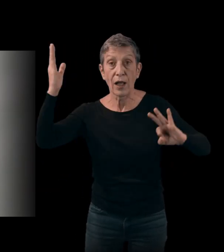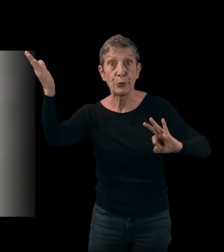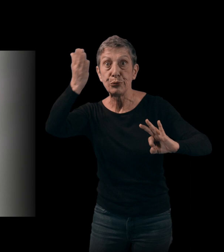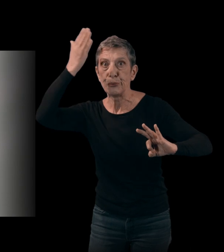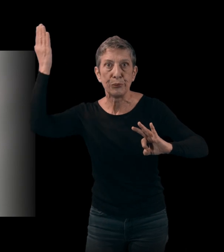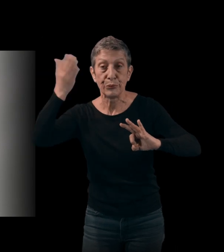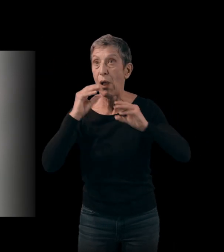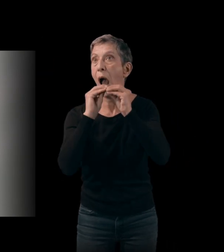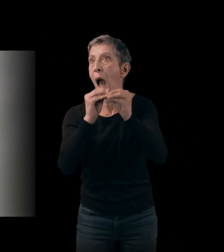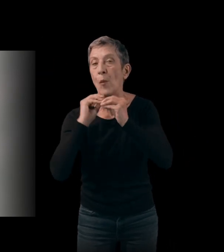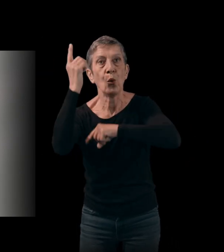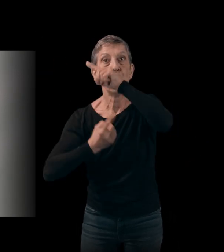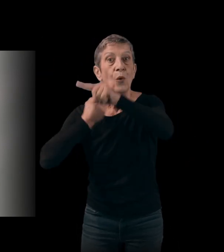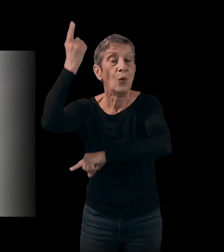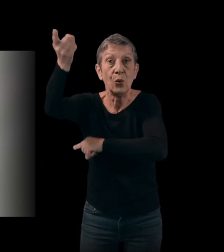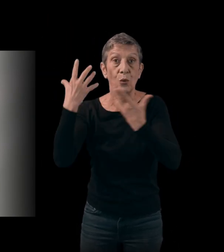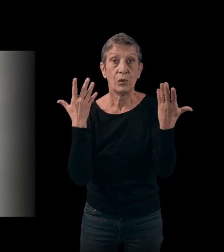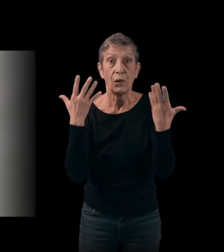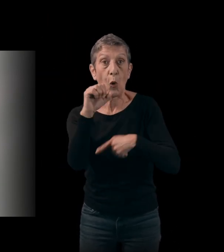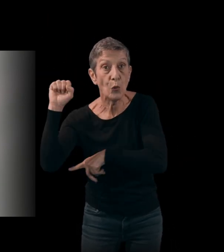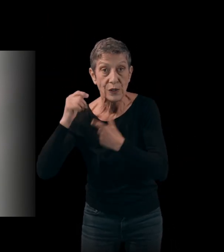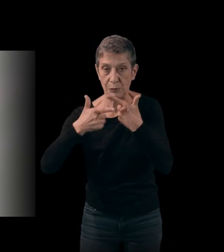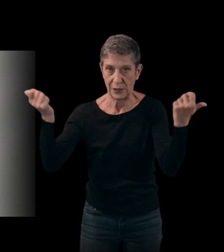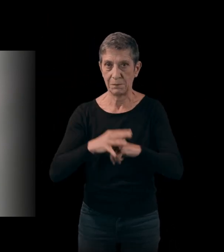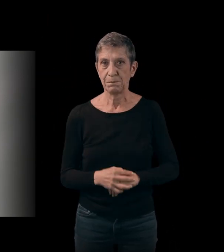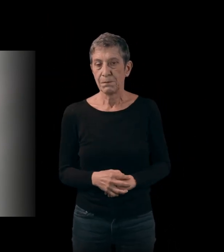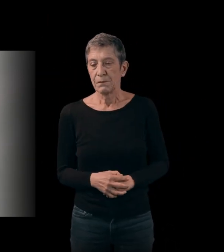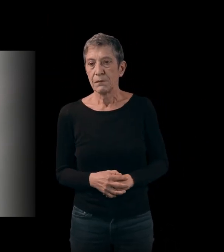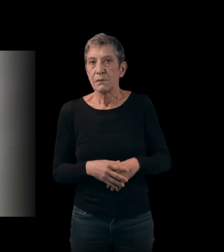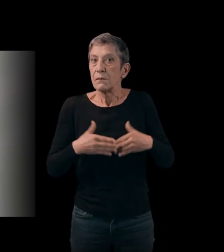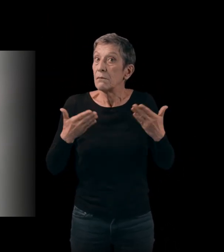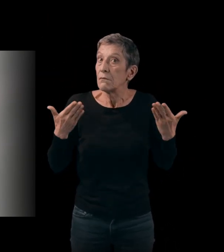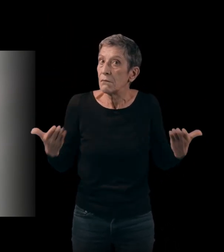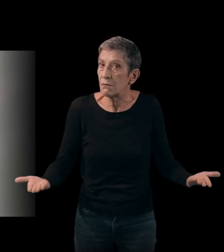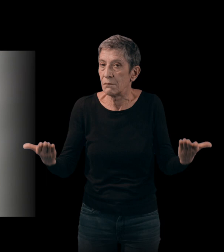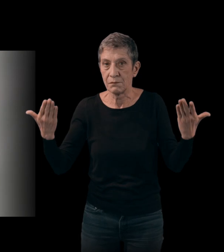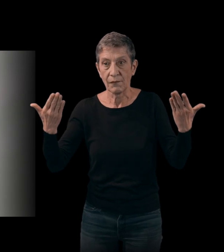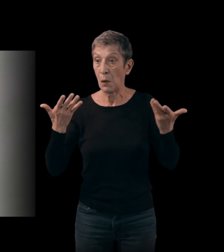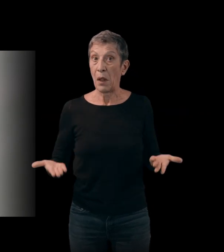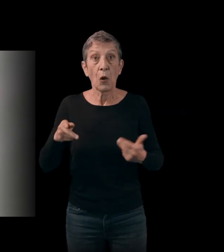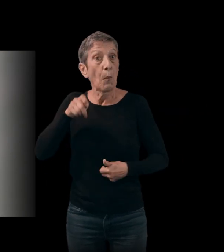d’amours à jamais, d’absurdités communistes. Il est aujourd’hui un point de fixation, une vague idée plantée dans le dur du béton.